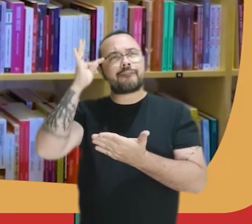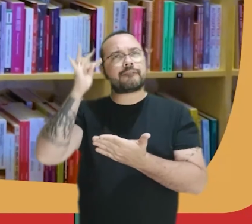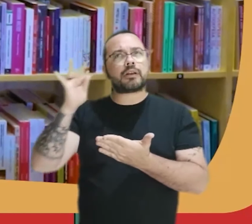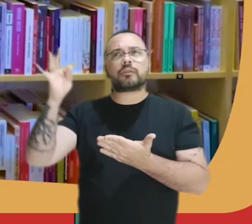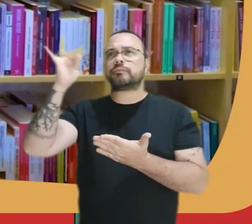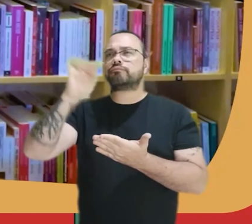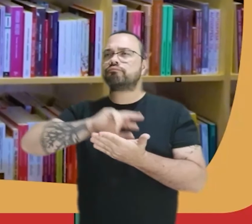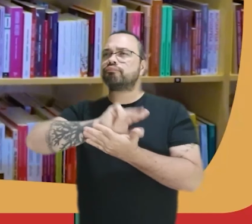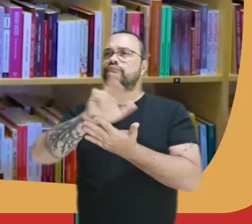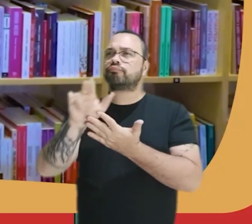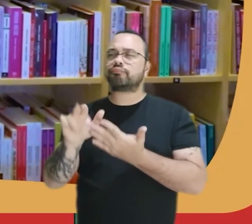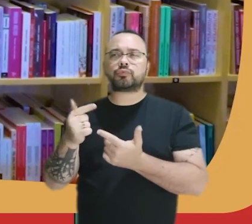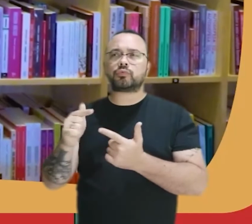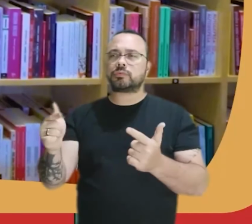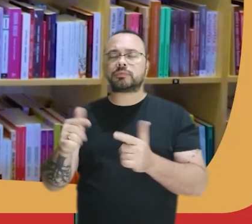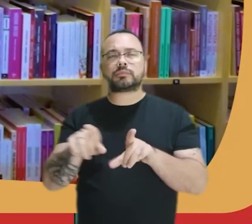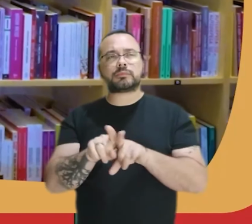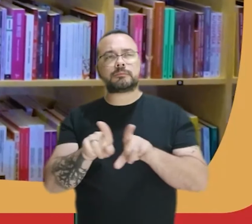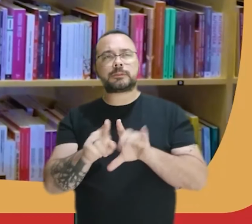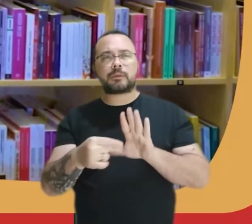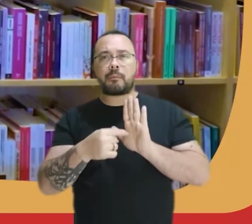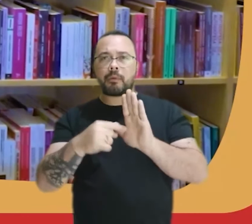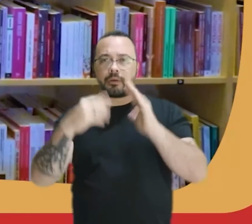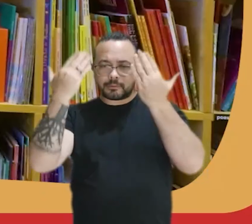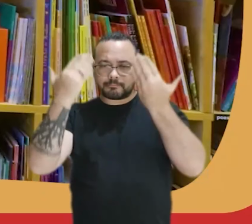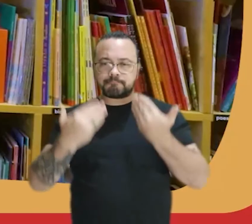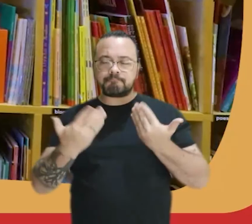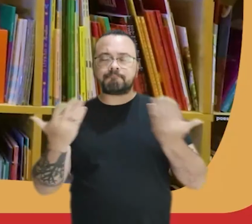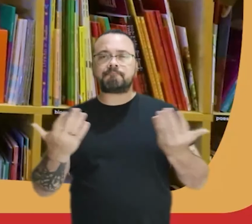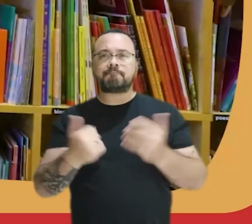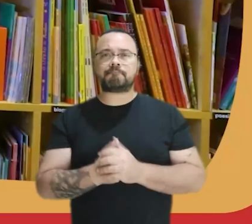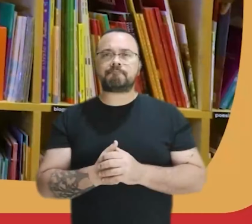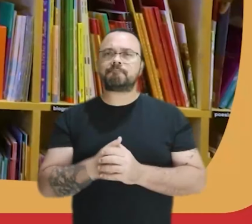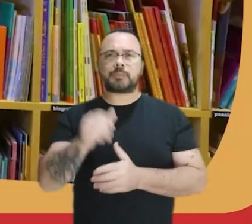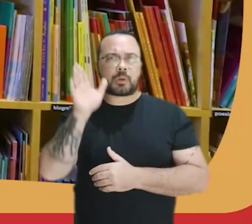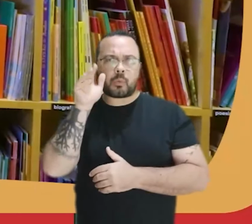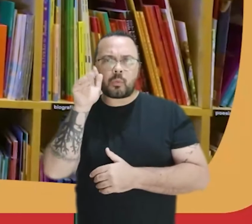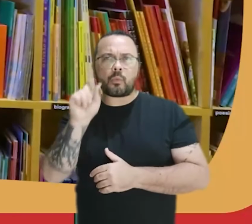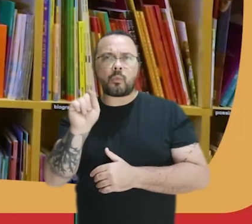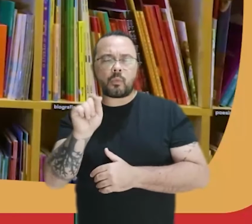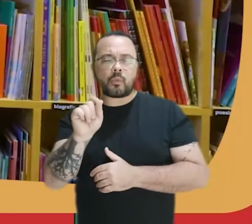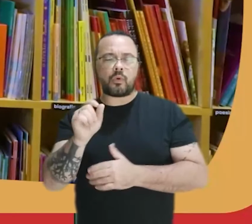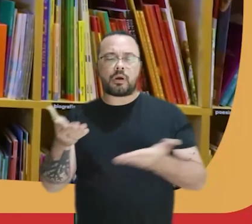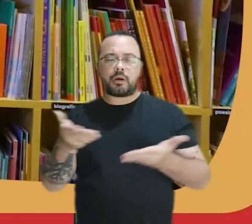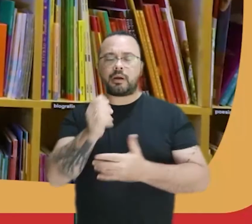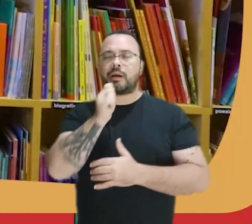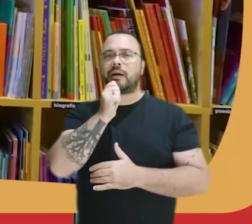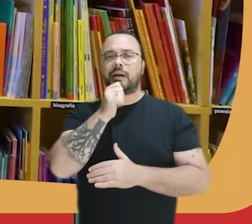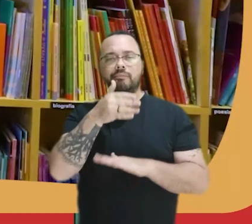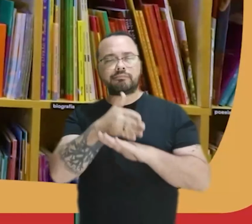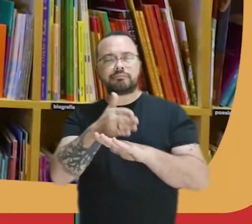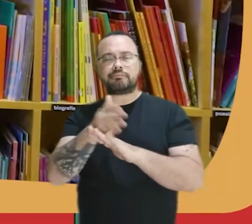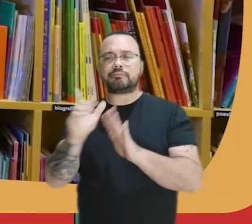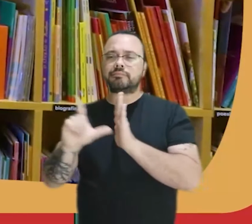e de Estética, então é curioso até, que, até hoje, quando eu vou visitar outras livrarias,